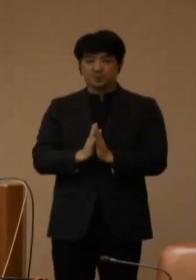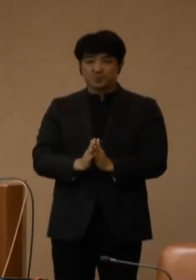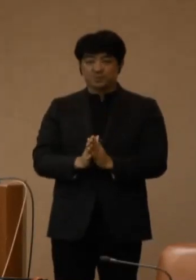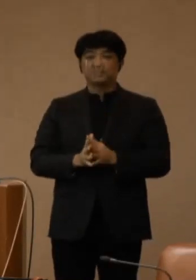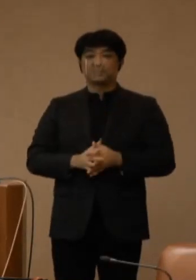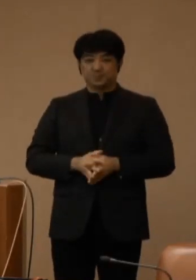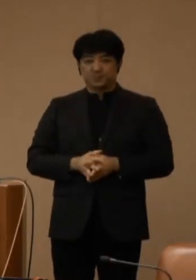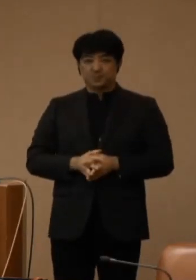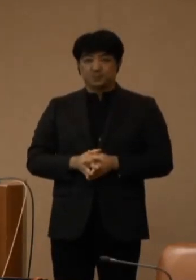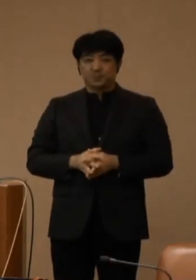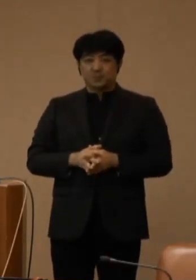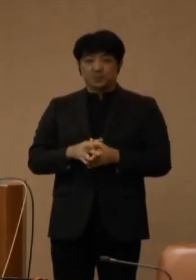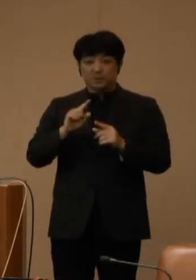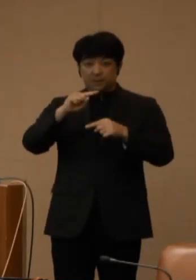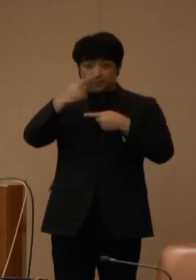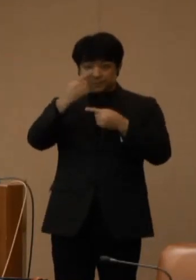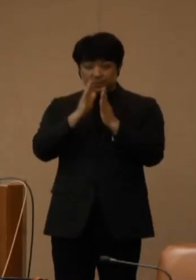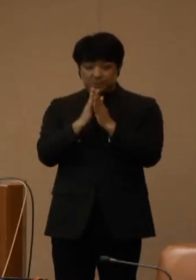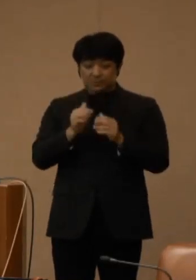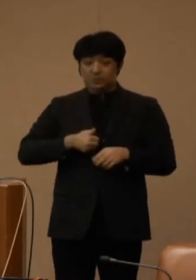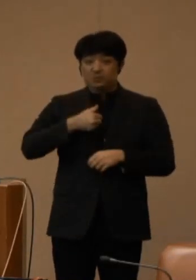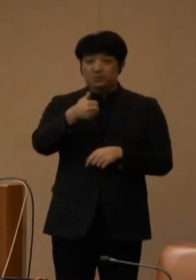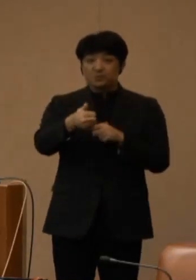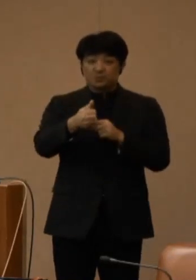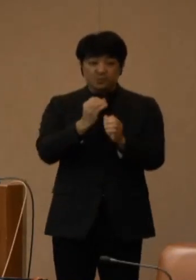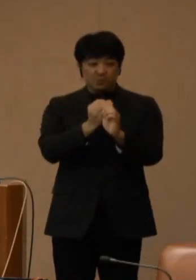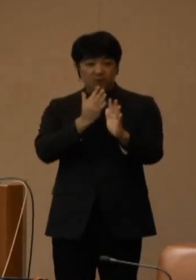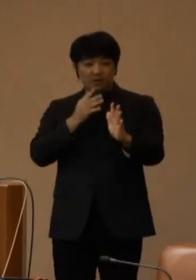初詣などは、混雑を避け、